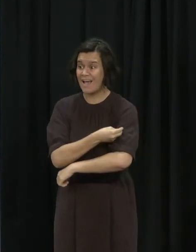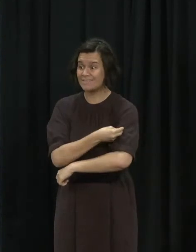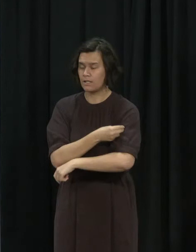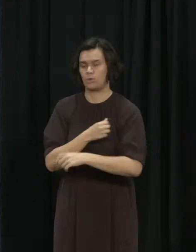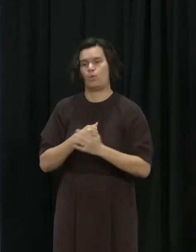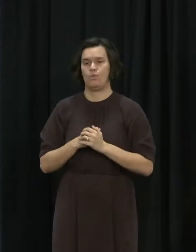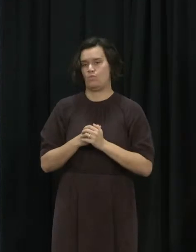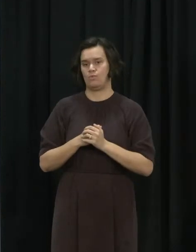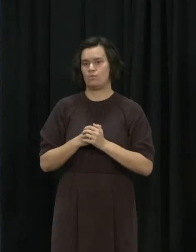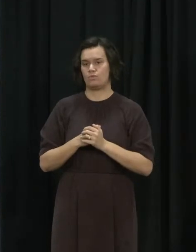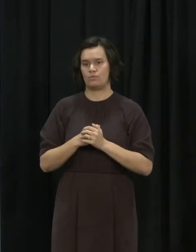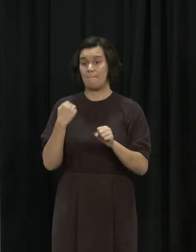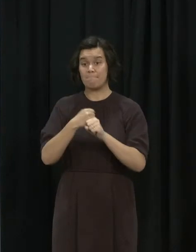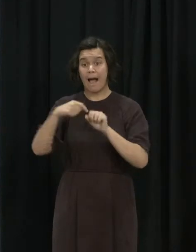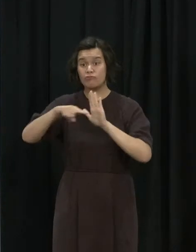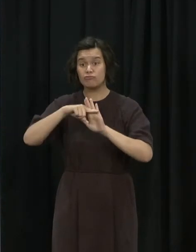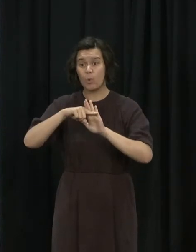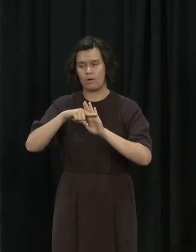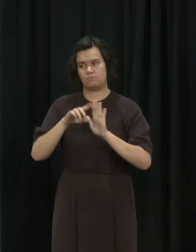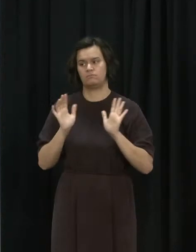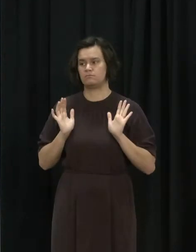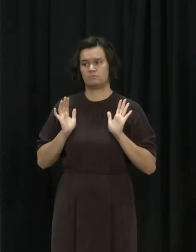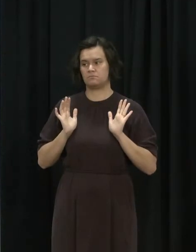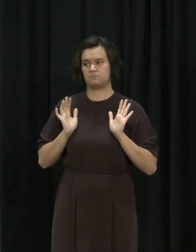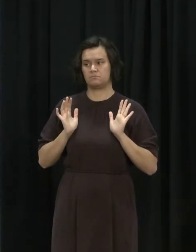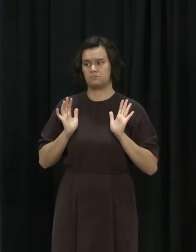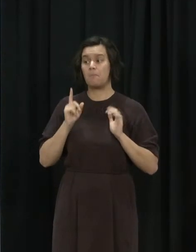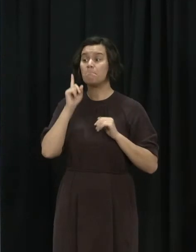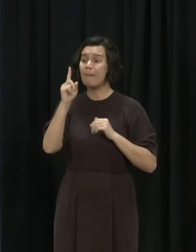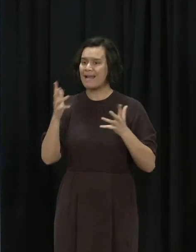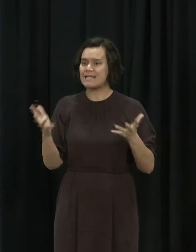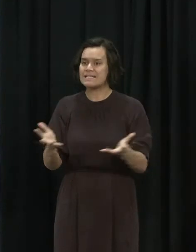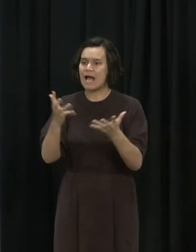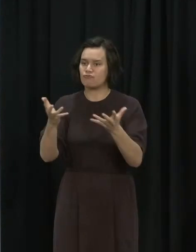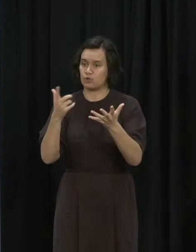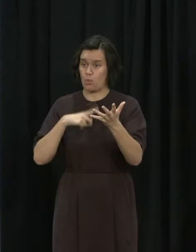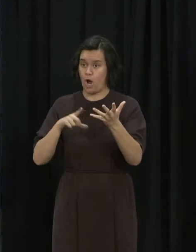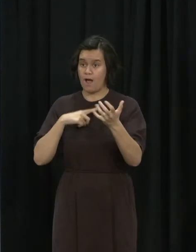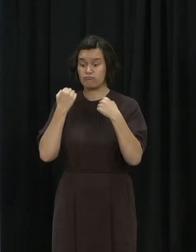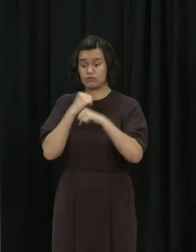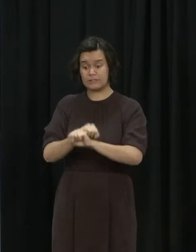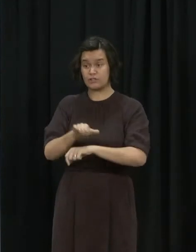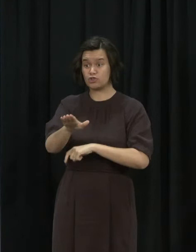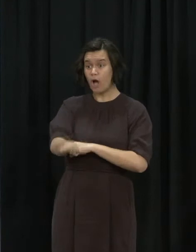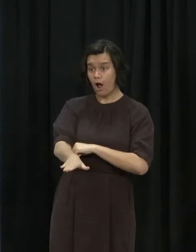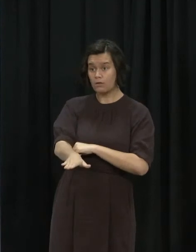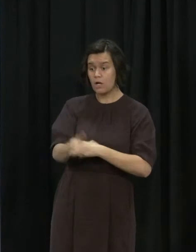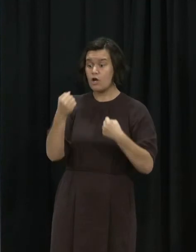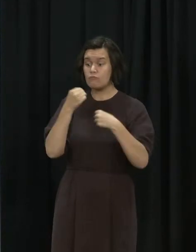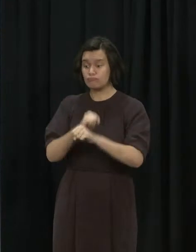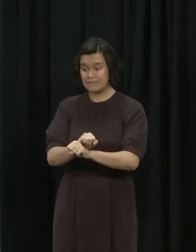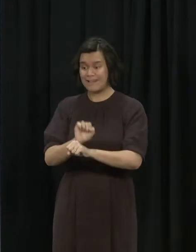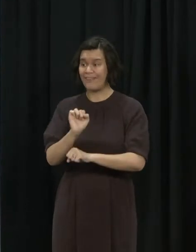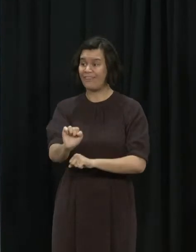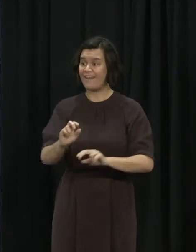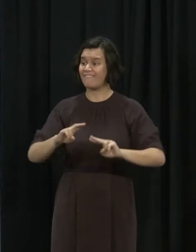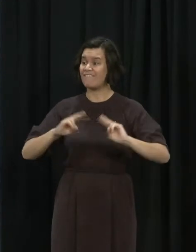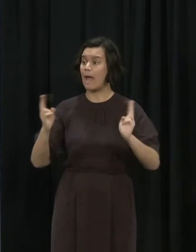ahau ki runga korero. E kore matou e whakahau kia werohia